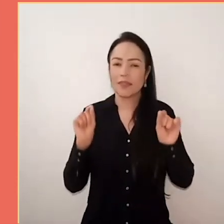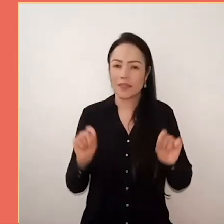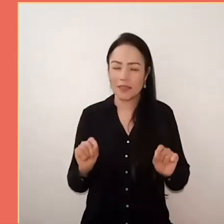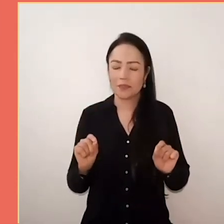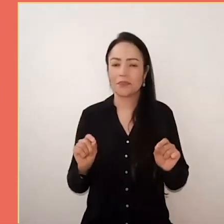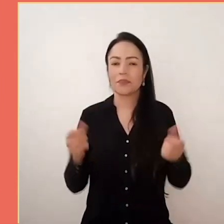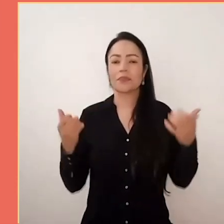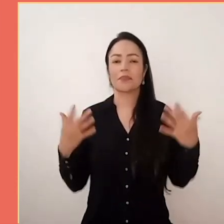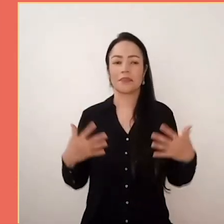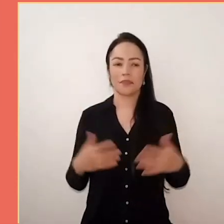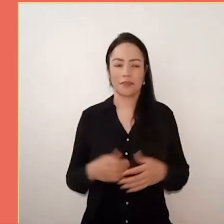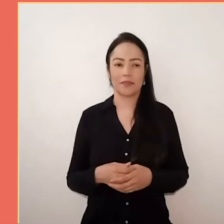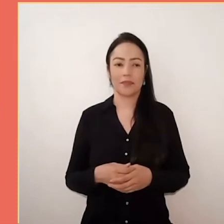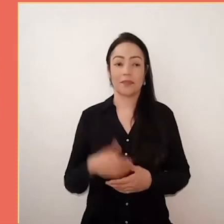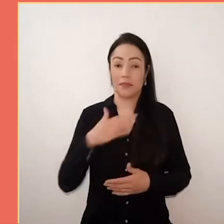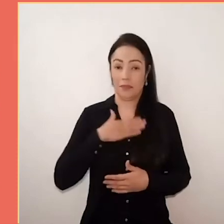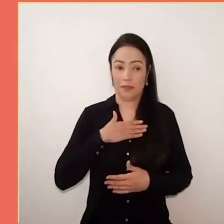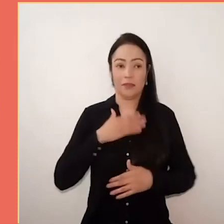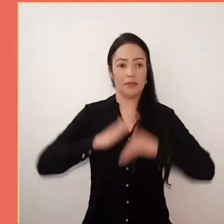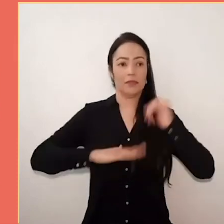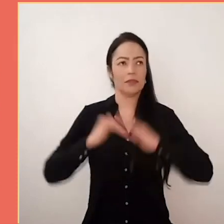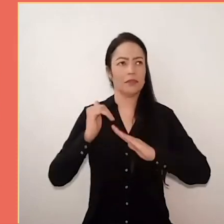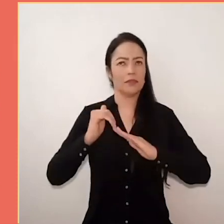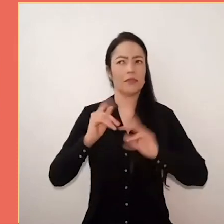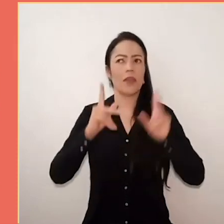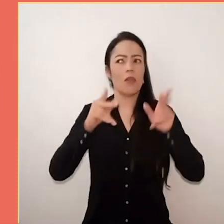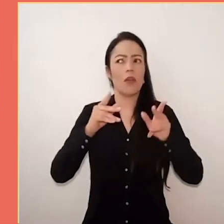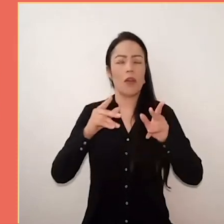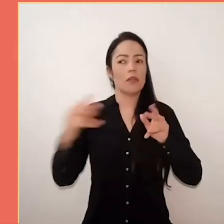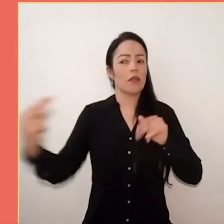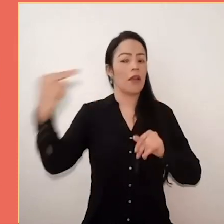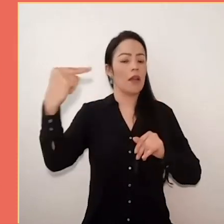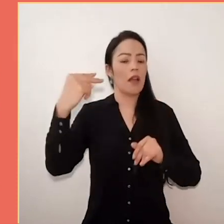a minha prática ela diz também do que eu penso sobre o outro.